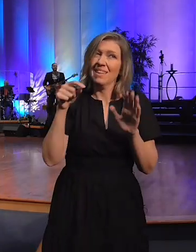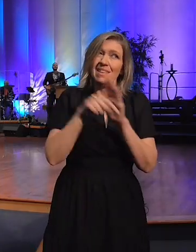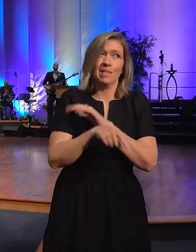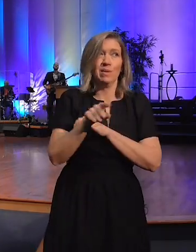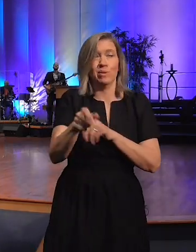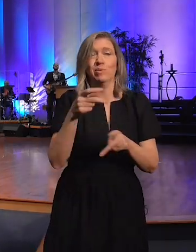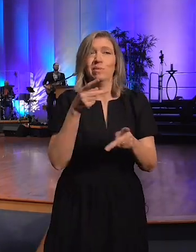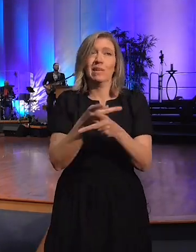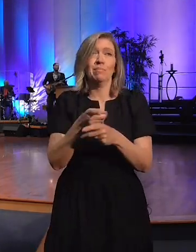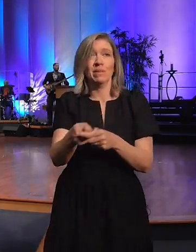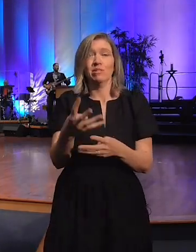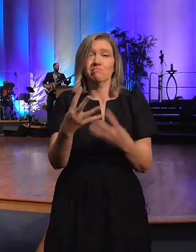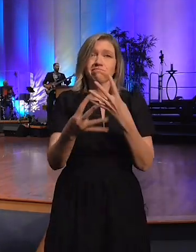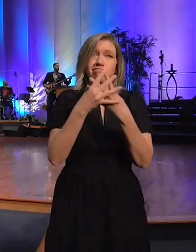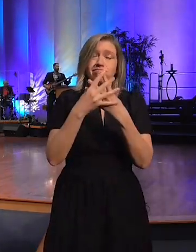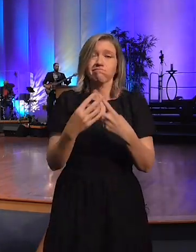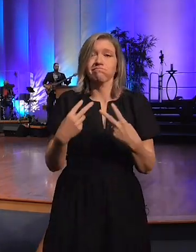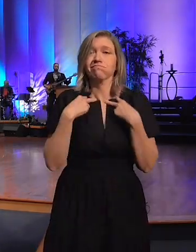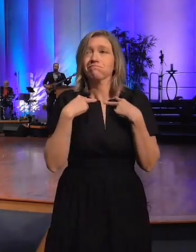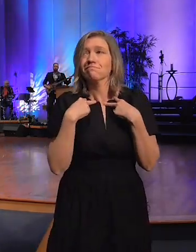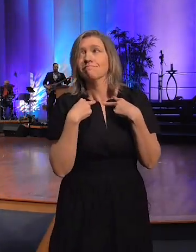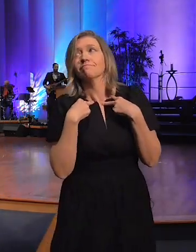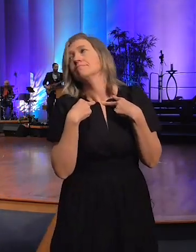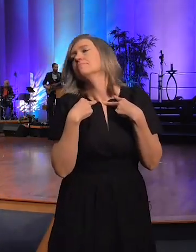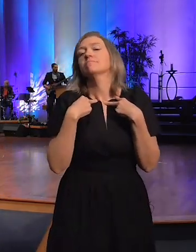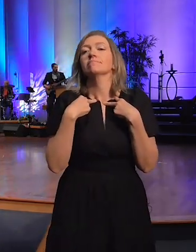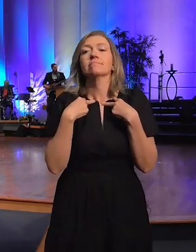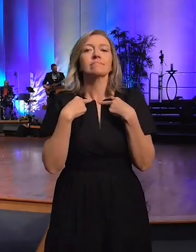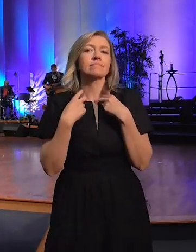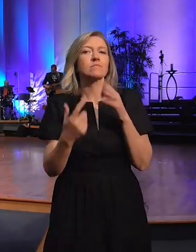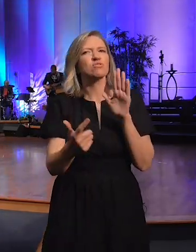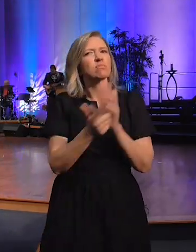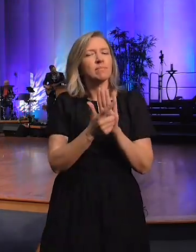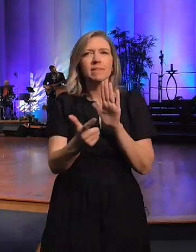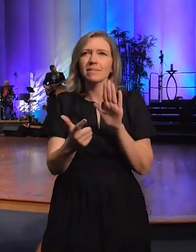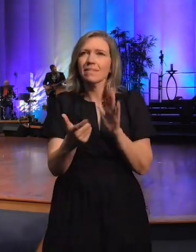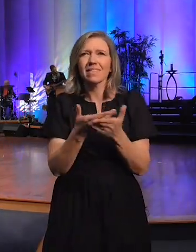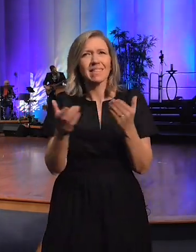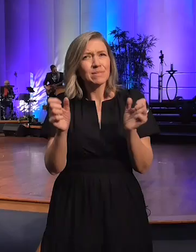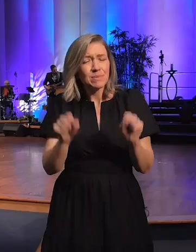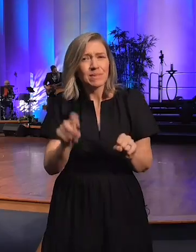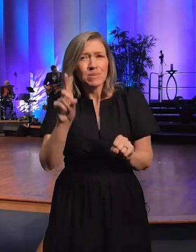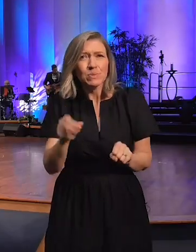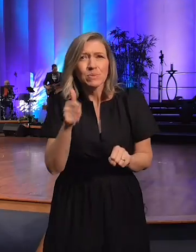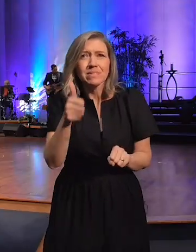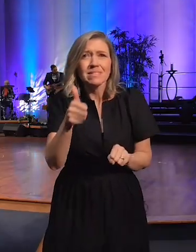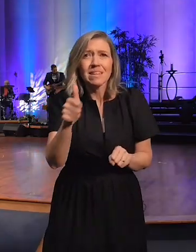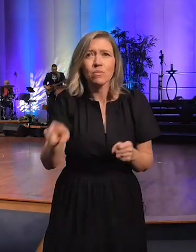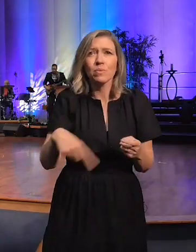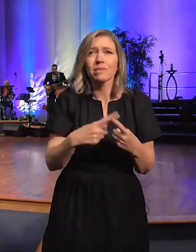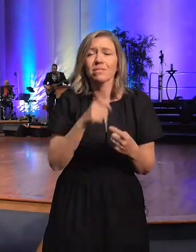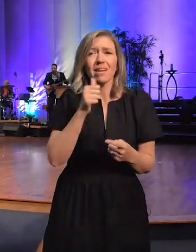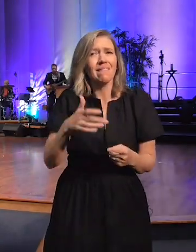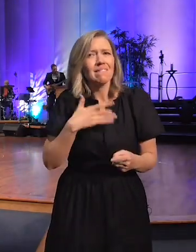sí, es criminal lo que puedes hacerte a ti mismo cuando no te sientes parte de ti lo